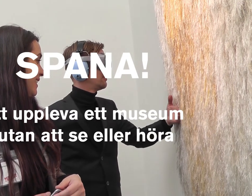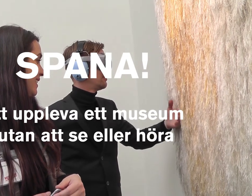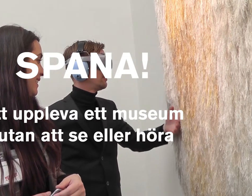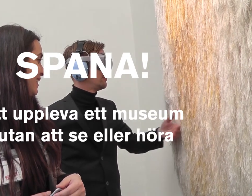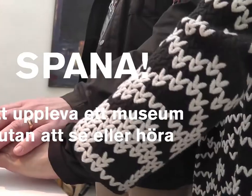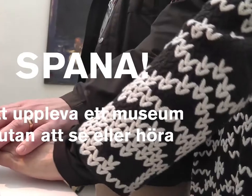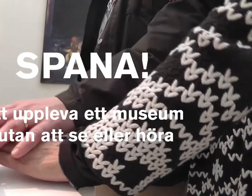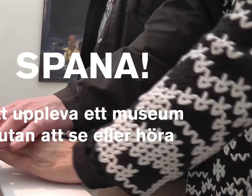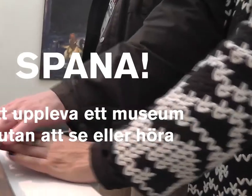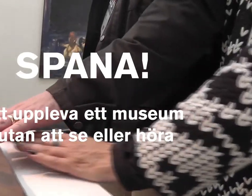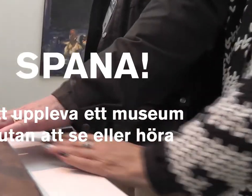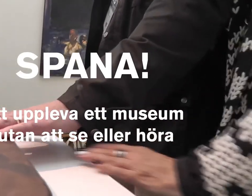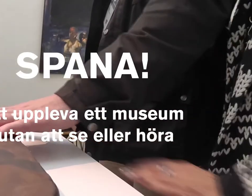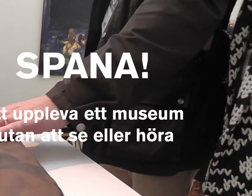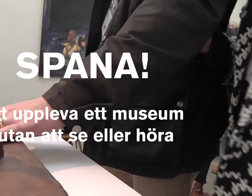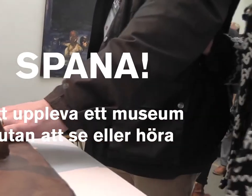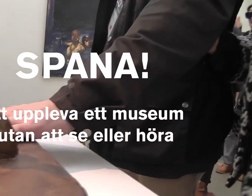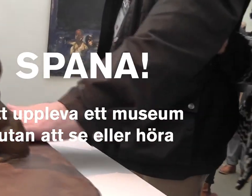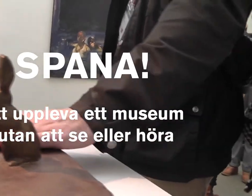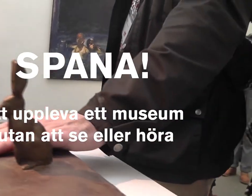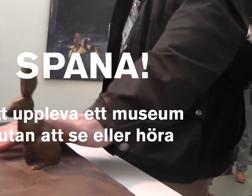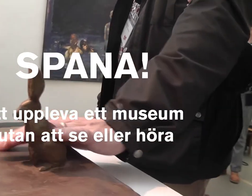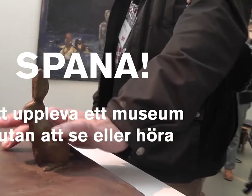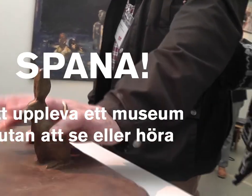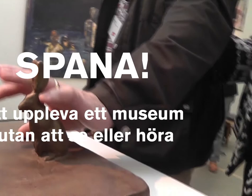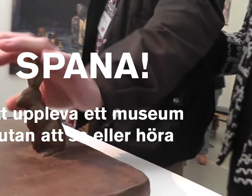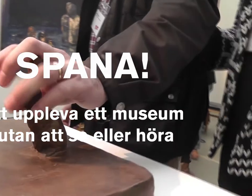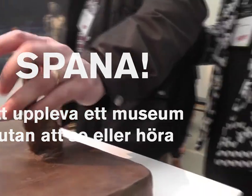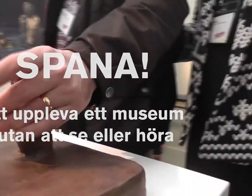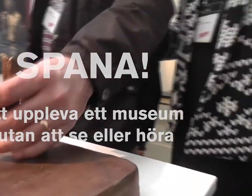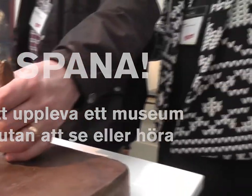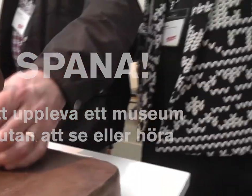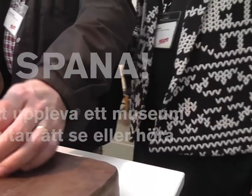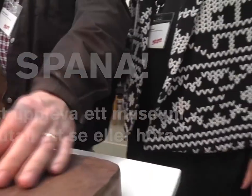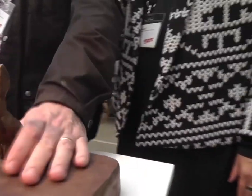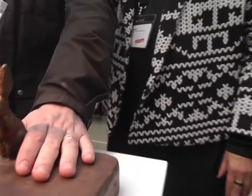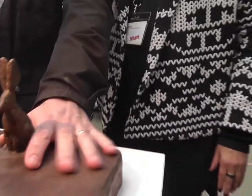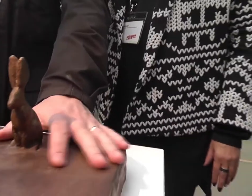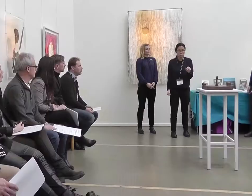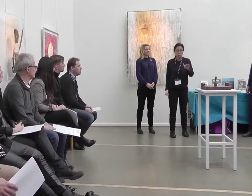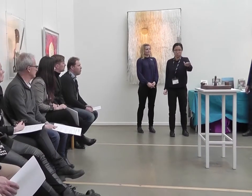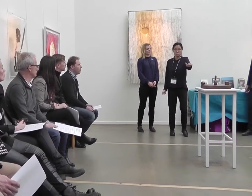Spana! har besökt projektet Kännbart som håller i workshoppen “Att uppleva ett museum utan att se eller höra”.